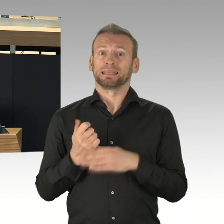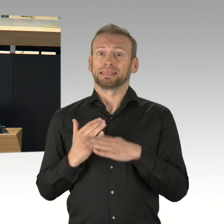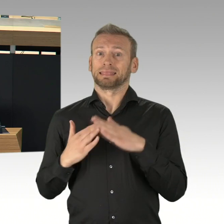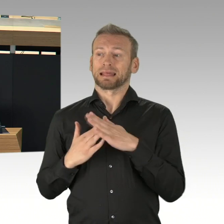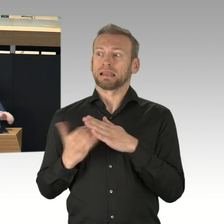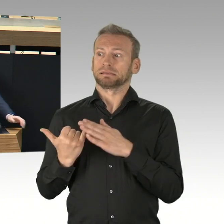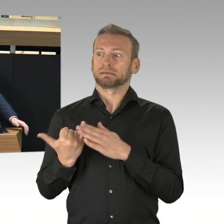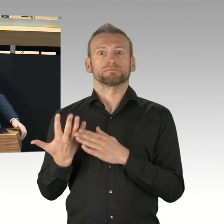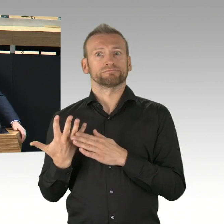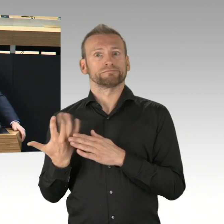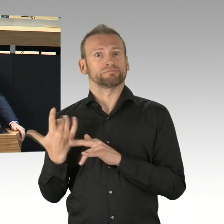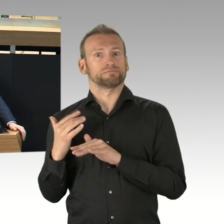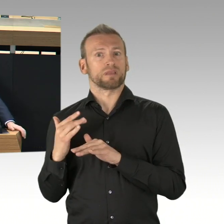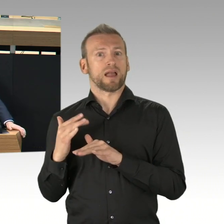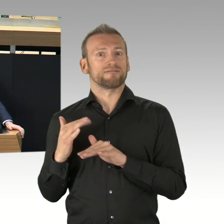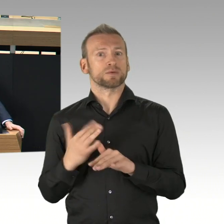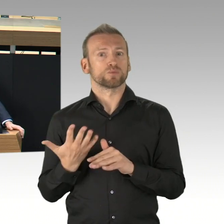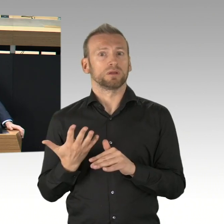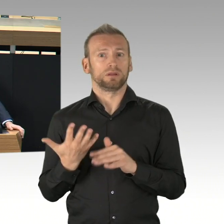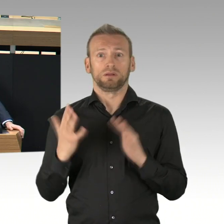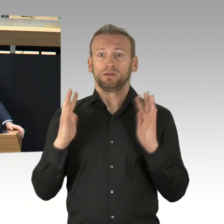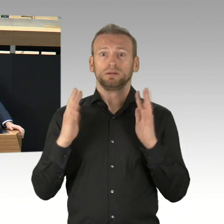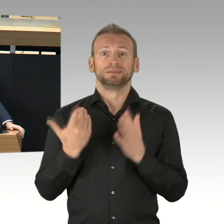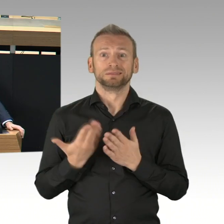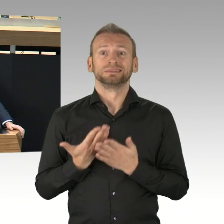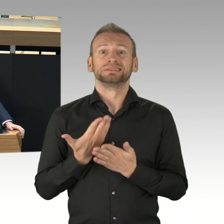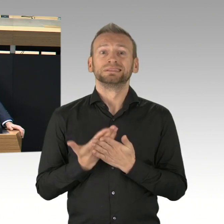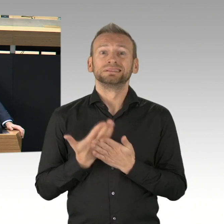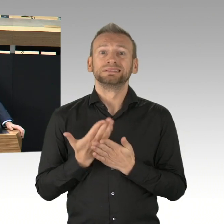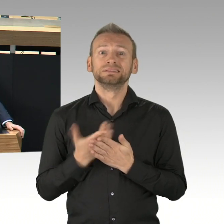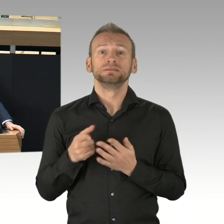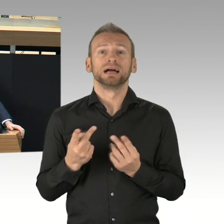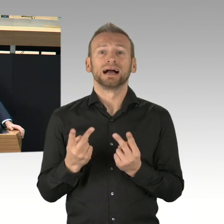und dafür braucht es ein ordentliches Maßnahmenpaket in Berlin. (Beifall)